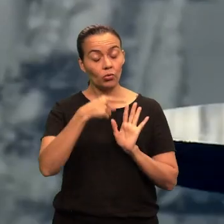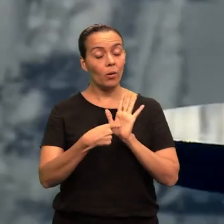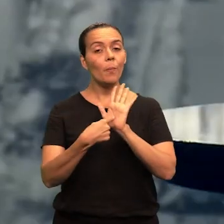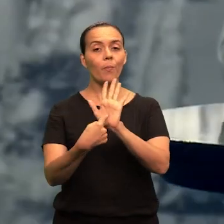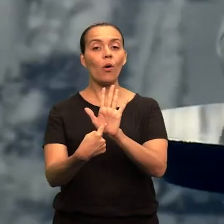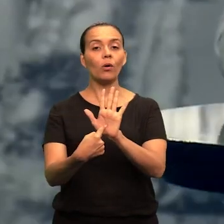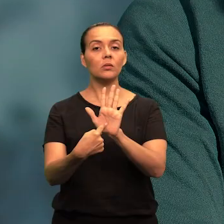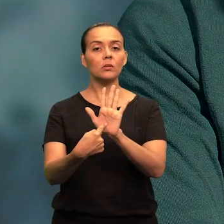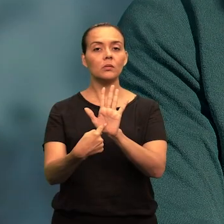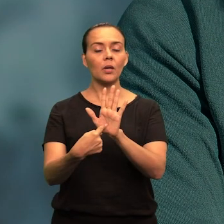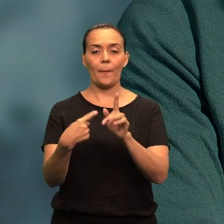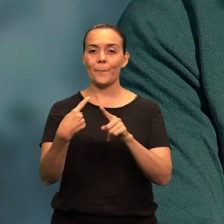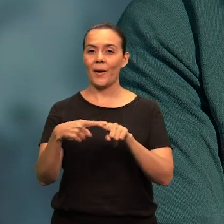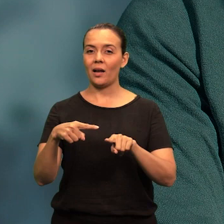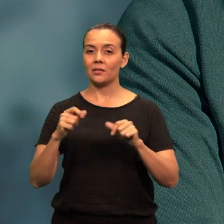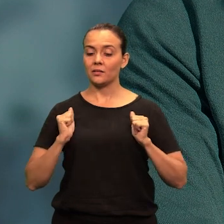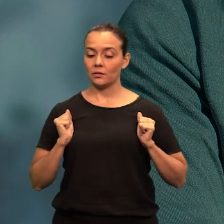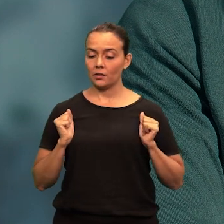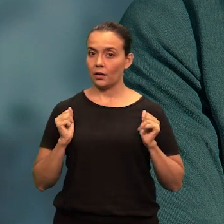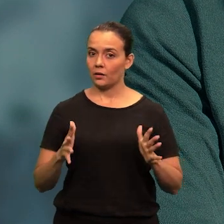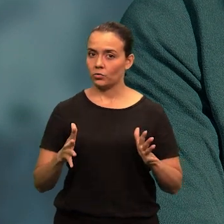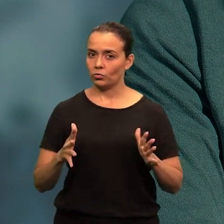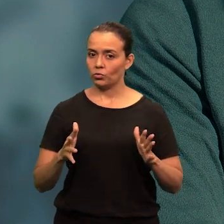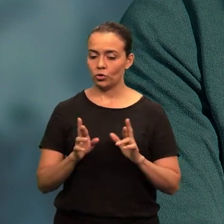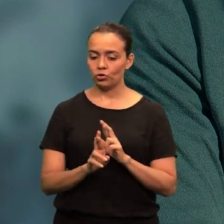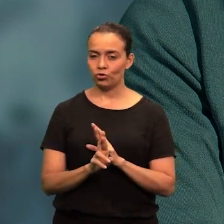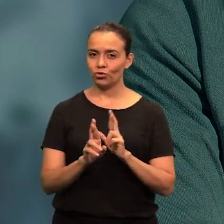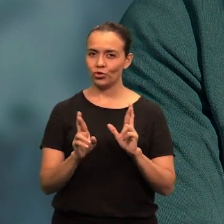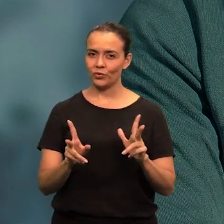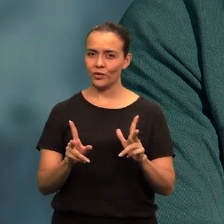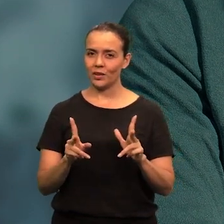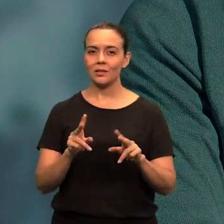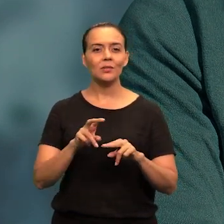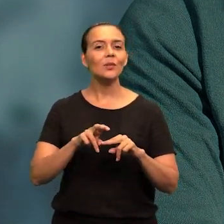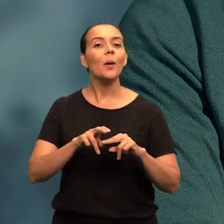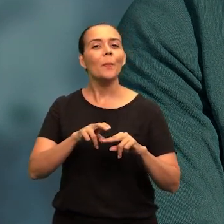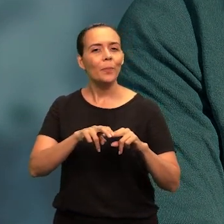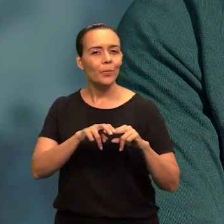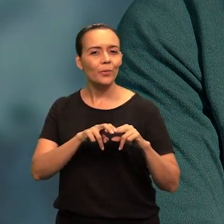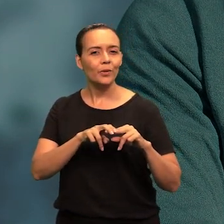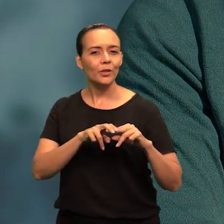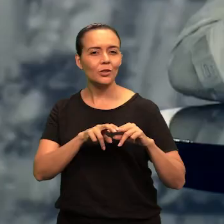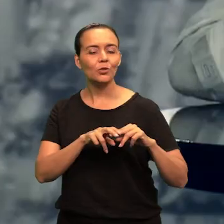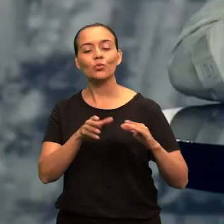Mas nem tudo. E as ações não são as mesmas, porque mudam os tempos.